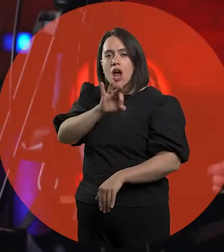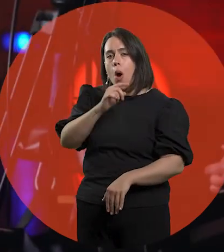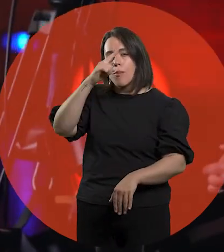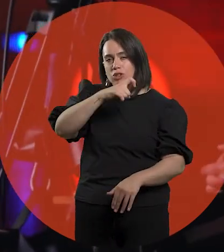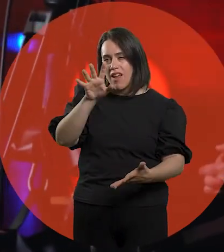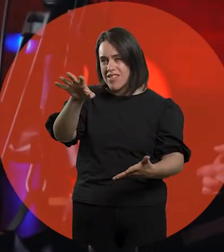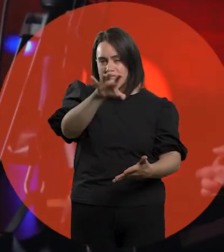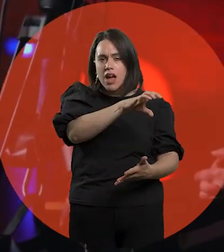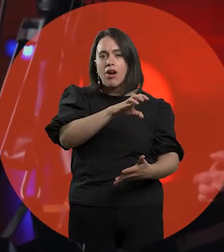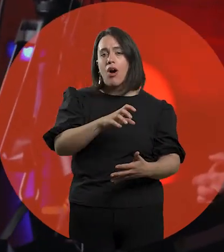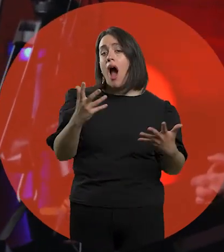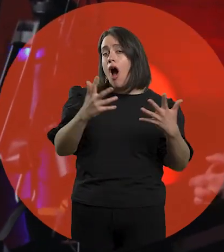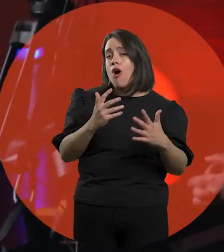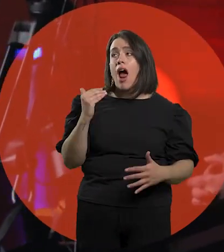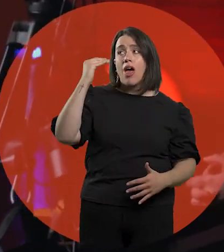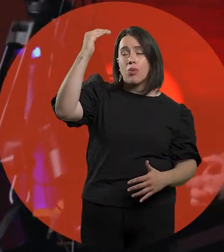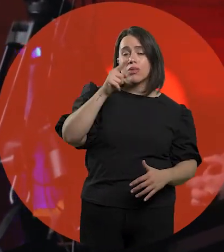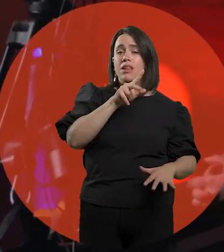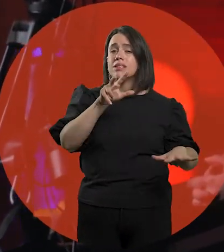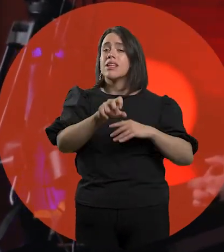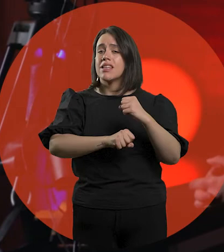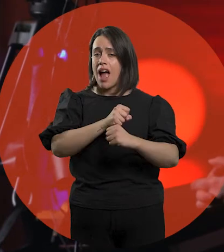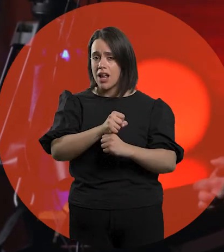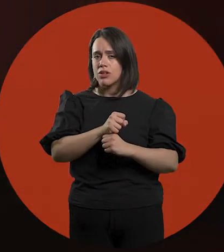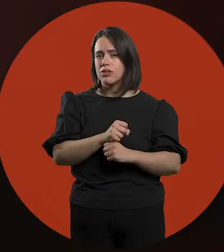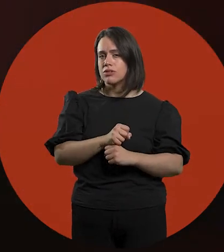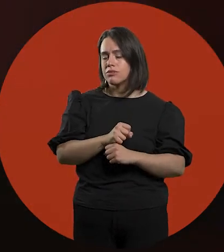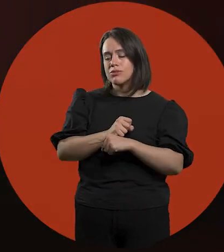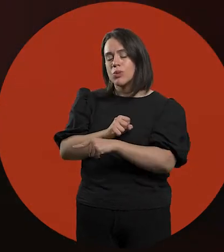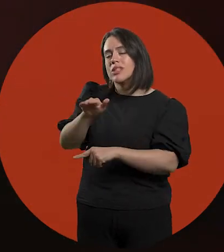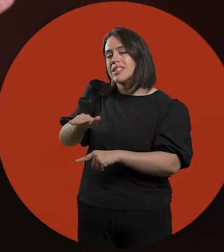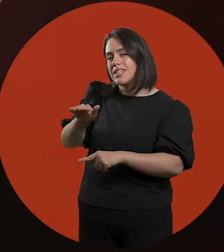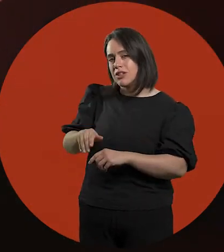¿Qué le dice la Guadalupe de 17 años a esa Guadalupe más pequeña? Gracias.